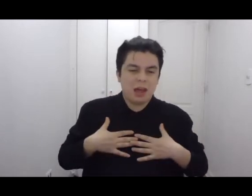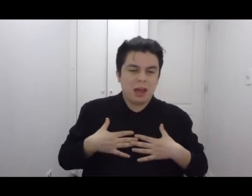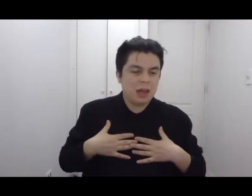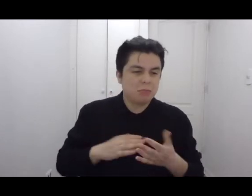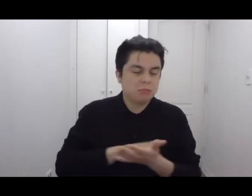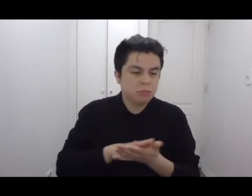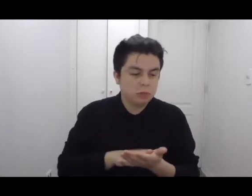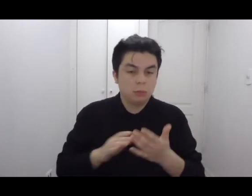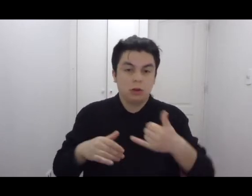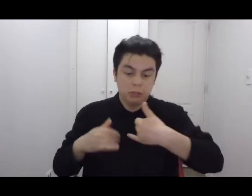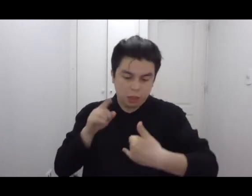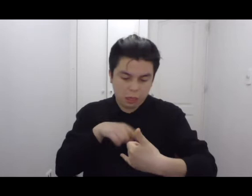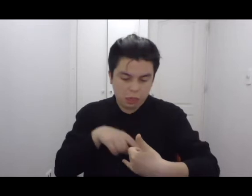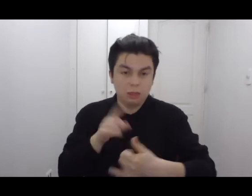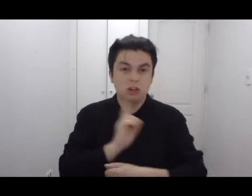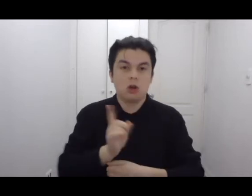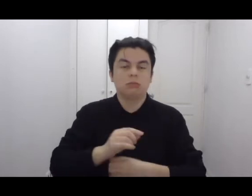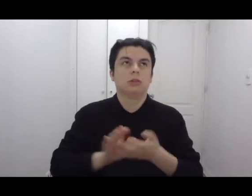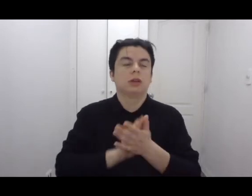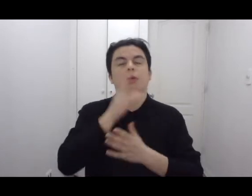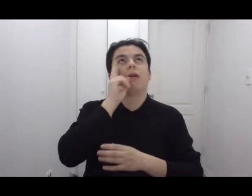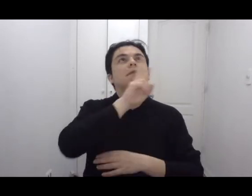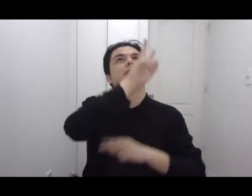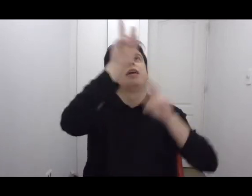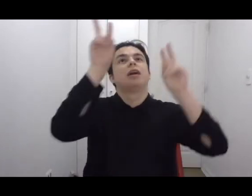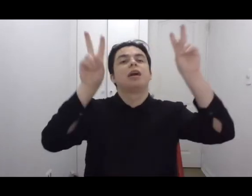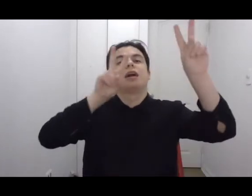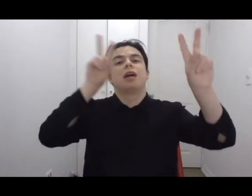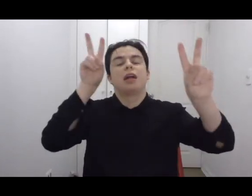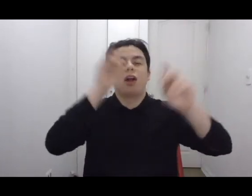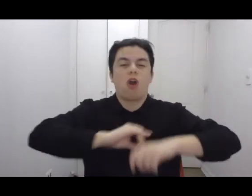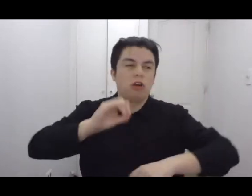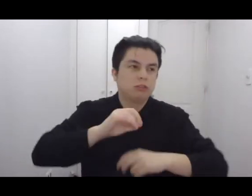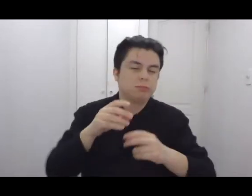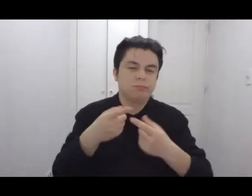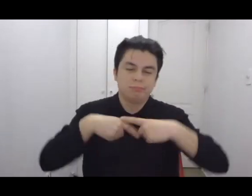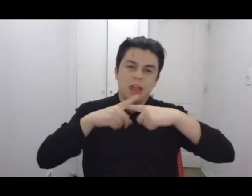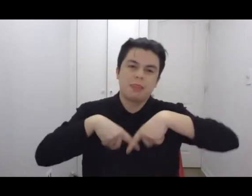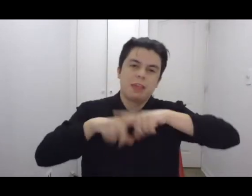baño y ves ni siquiera el celular, no se miras el azulejo, no tengo idea, tejen - lo